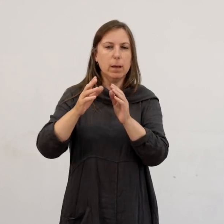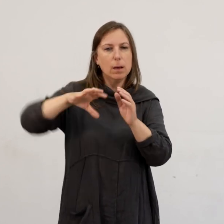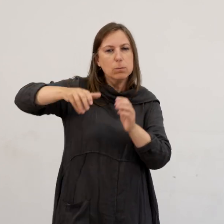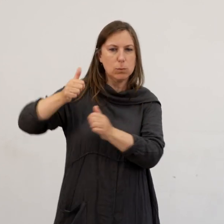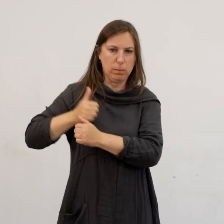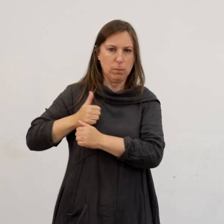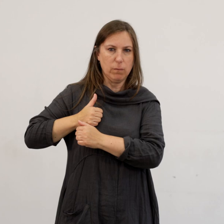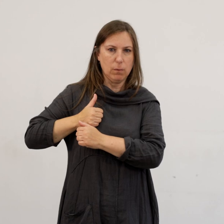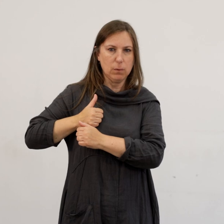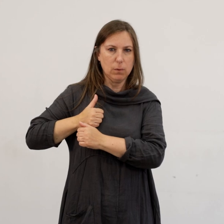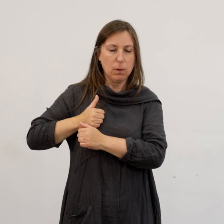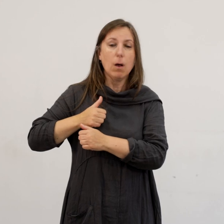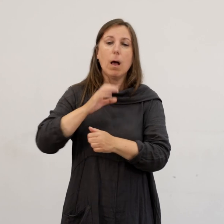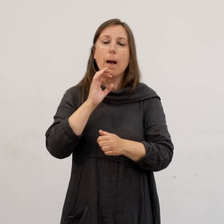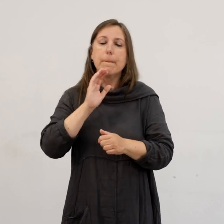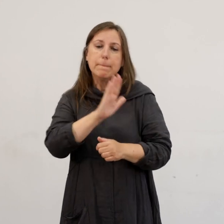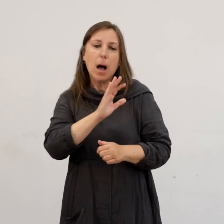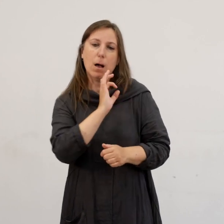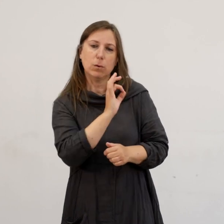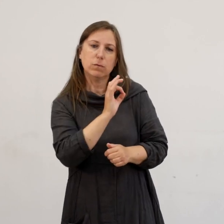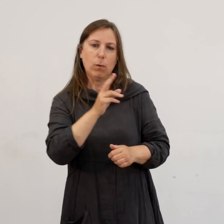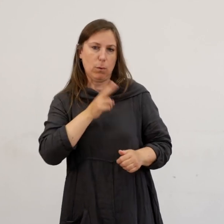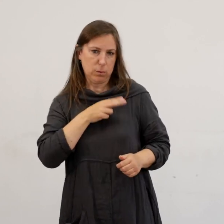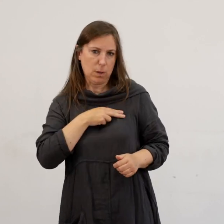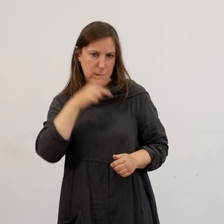Były one nadawane przez dowódcę jednostki